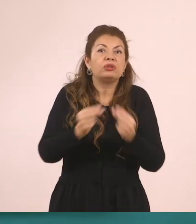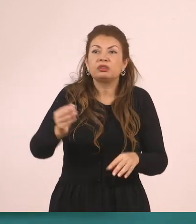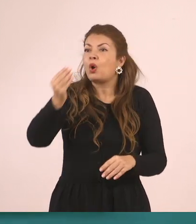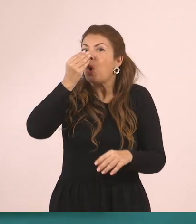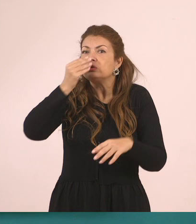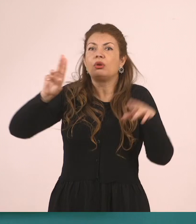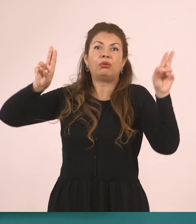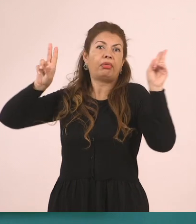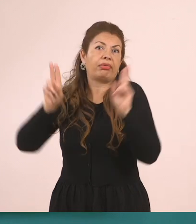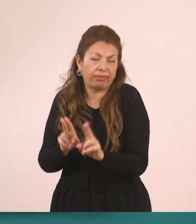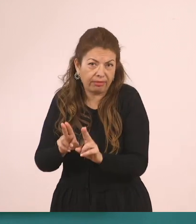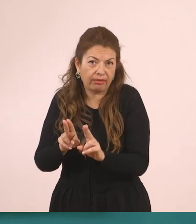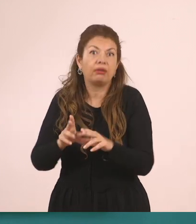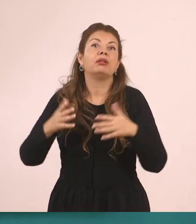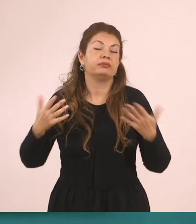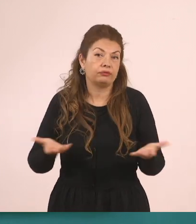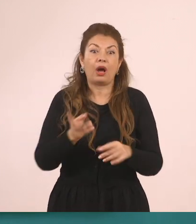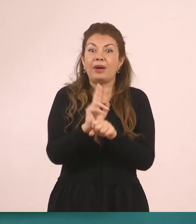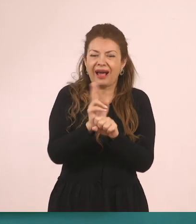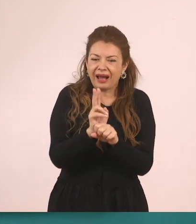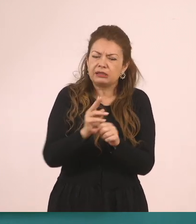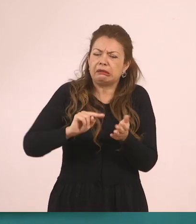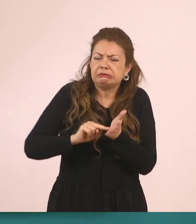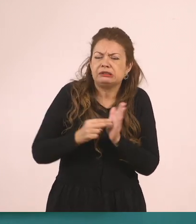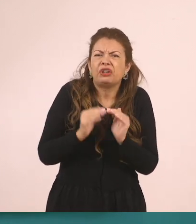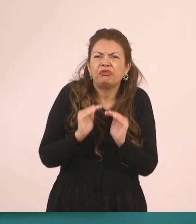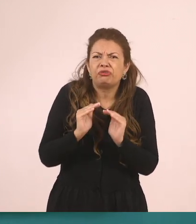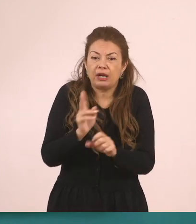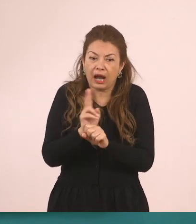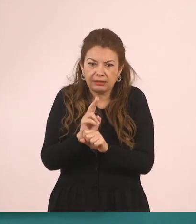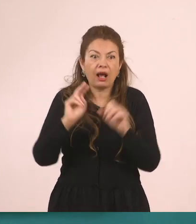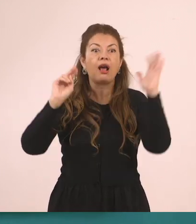Άρα όταν χρησιμοποιούμε τα ίδια χαρτιά, τα δάση μας προστατεύονται.